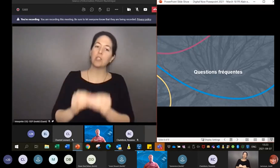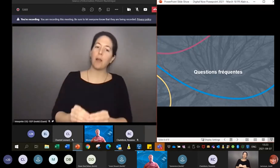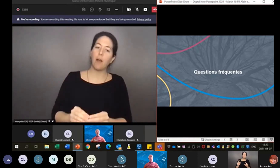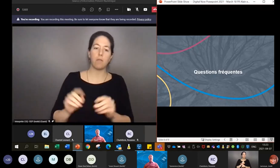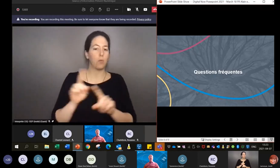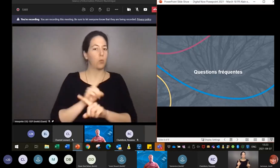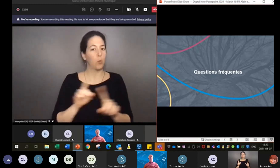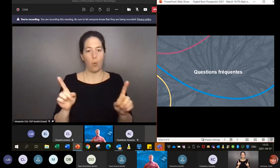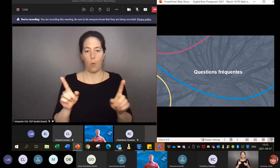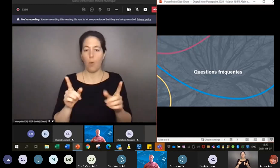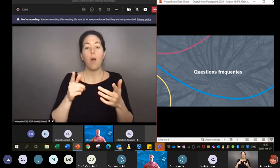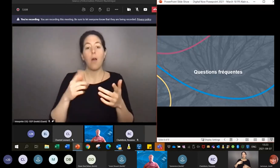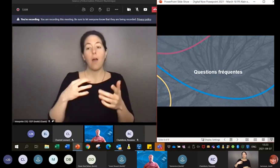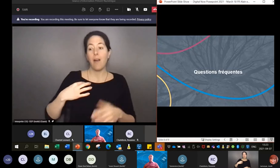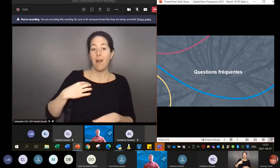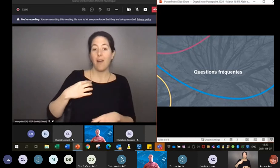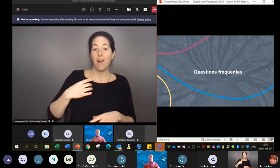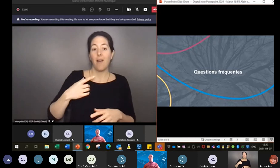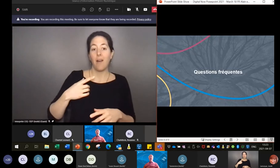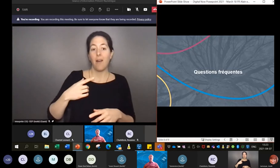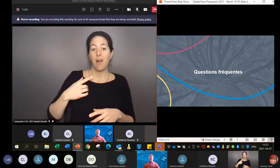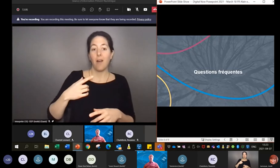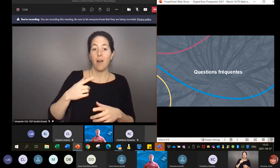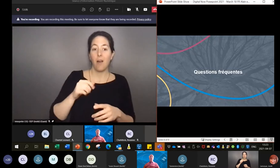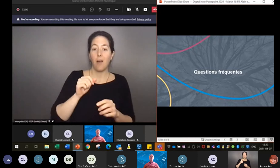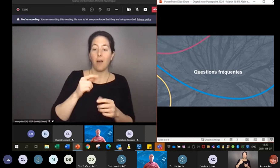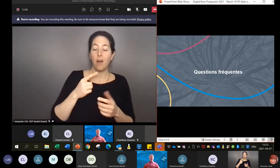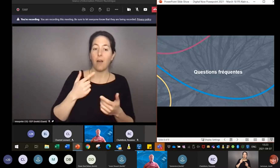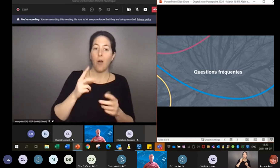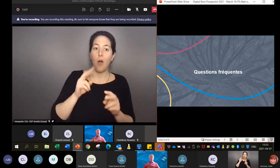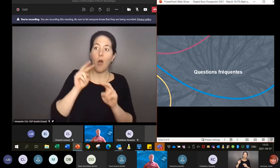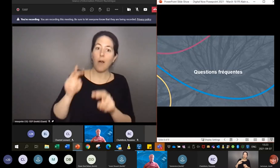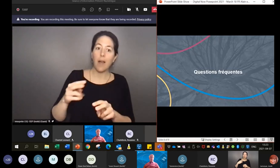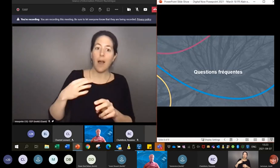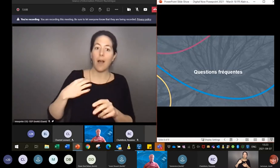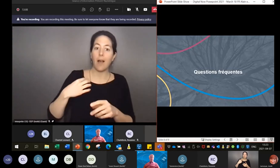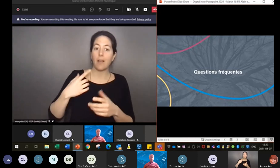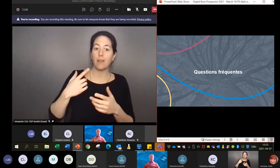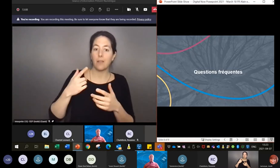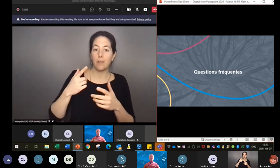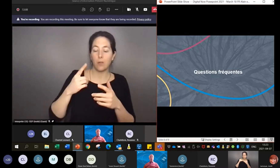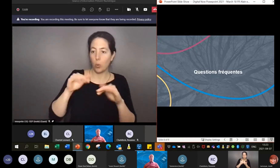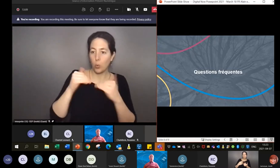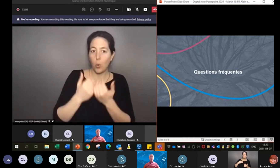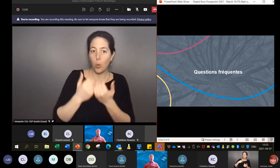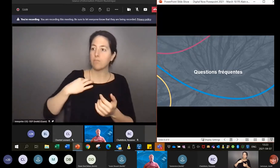candidat et sa région seront prises en compte.